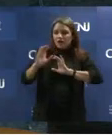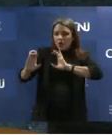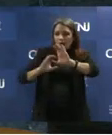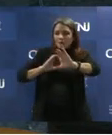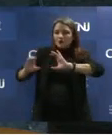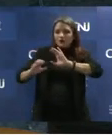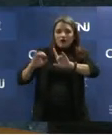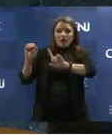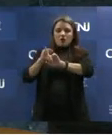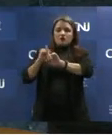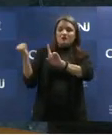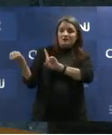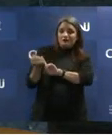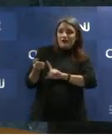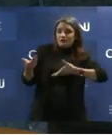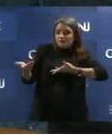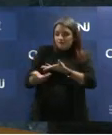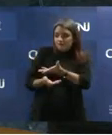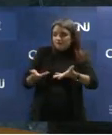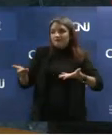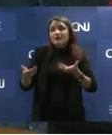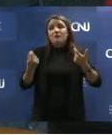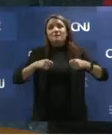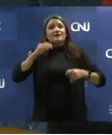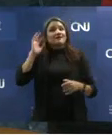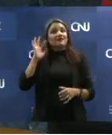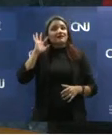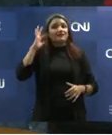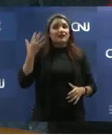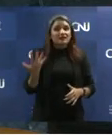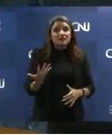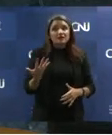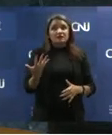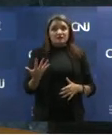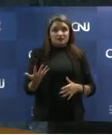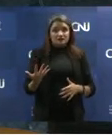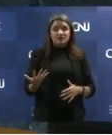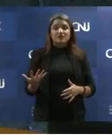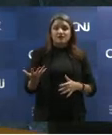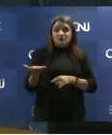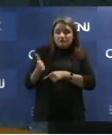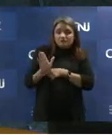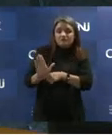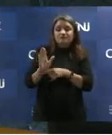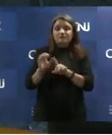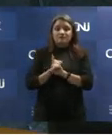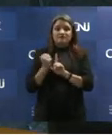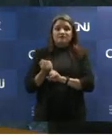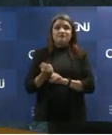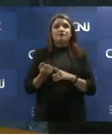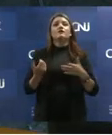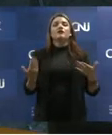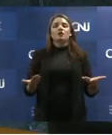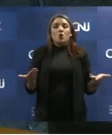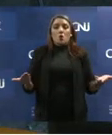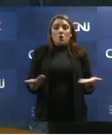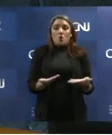tem que decidir em prol da sociedade. Então, ou seja, ele recebe hoje uma carga brutal.